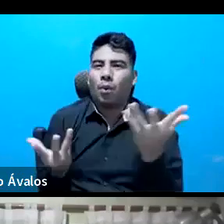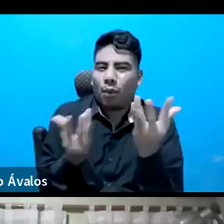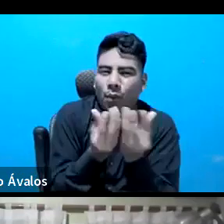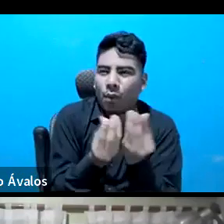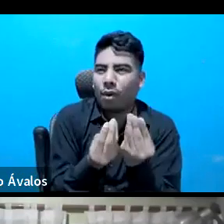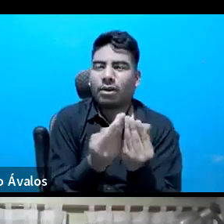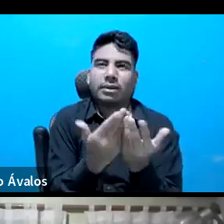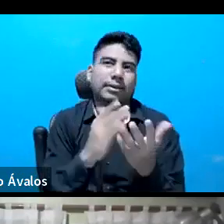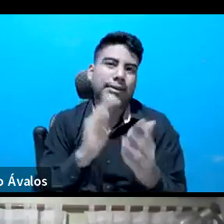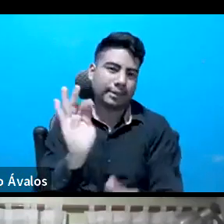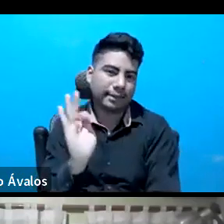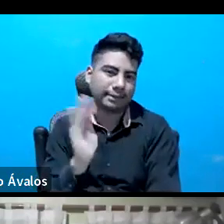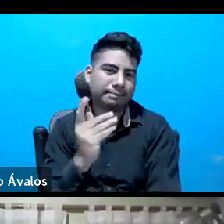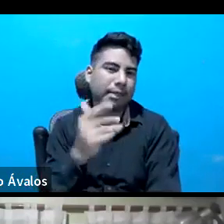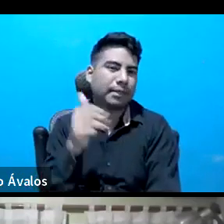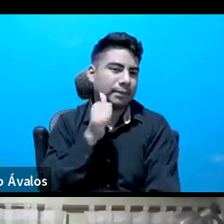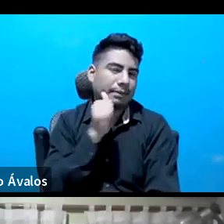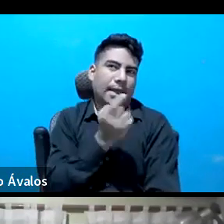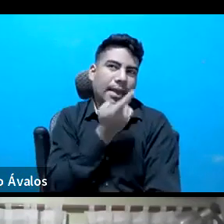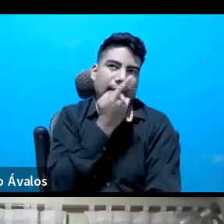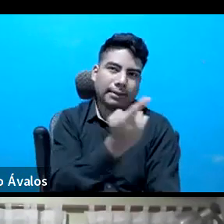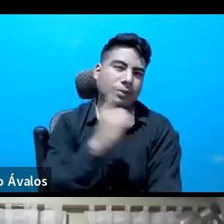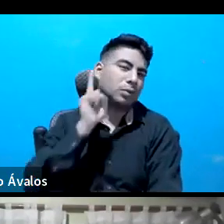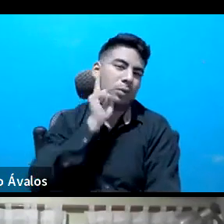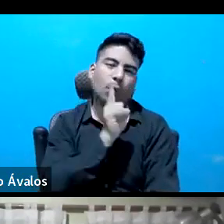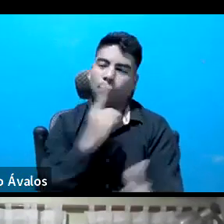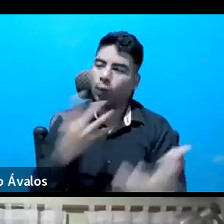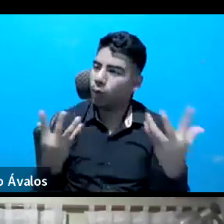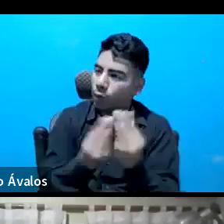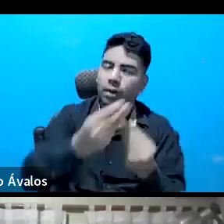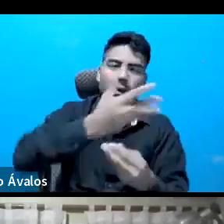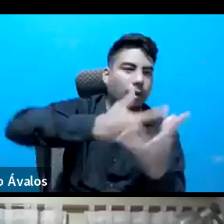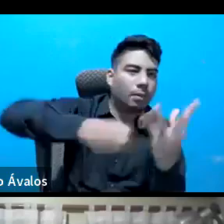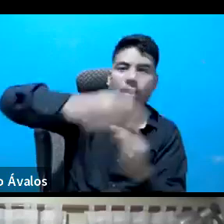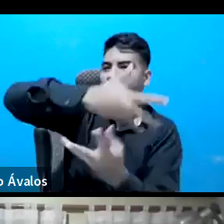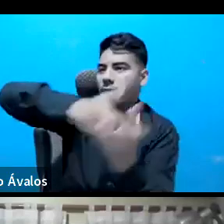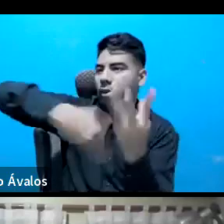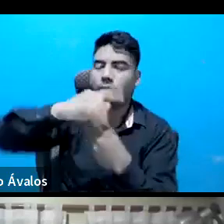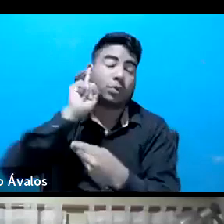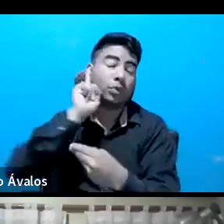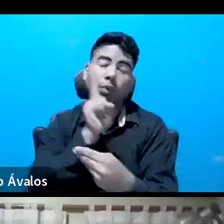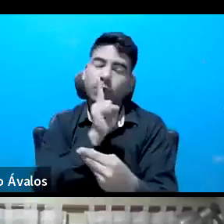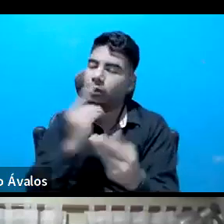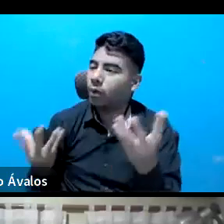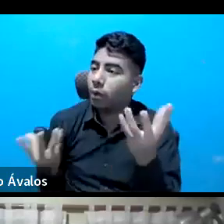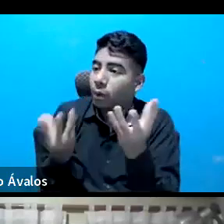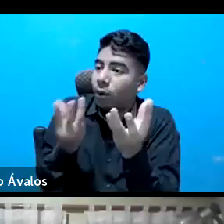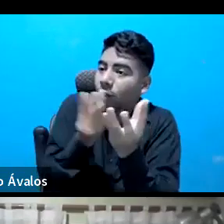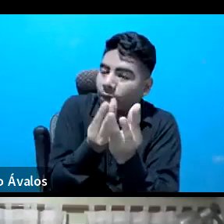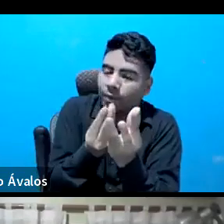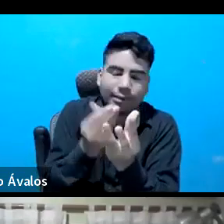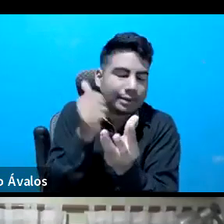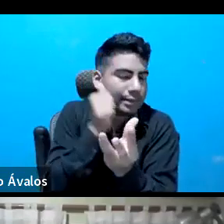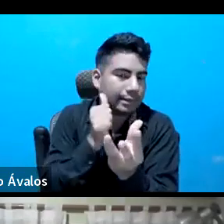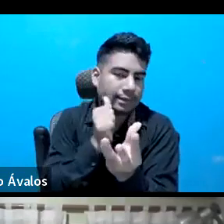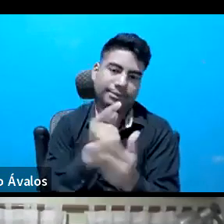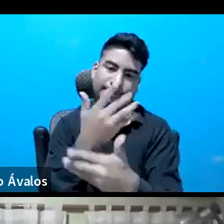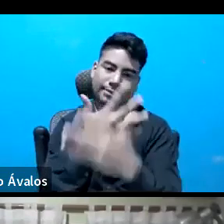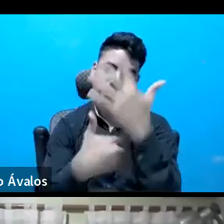como primer acercamiento puede de ser de ser, siempre nos dicen: hay que estar. Mucho contacto con la Copa on la